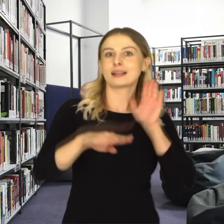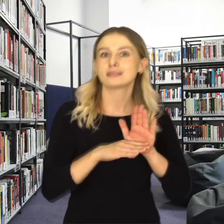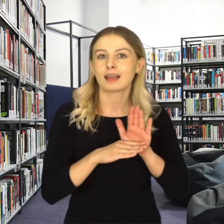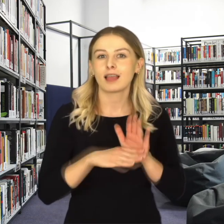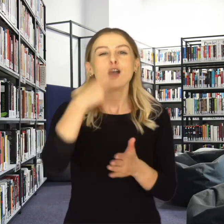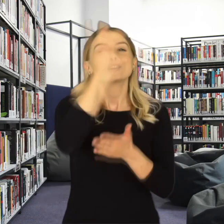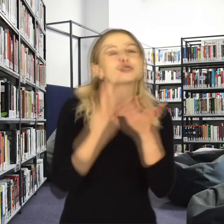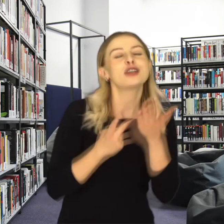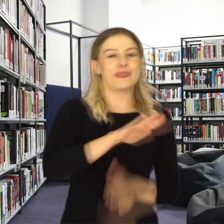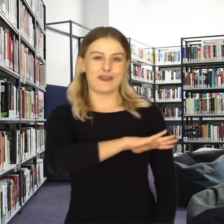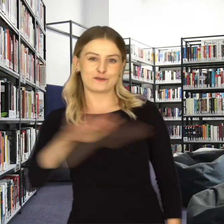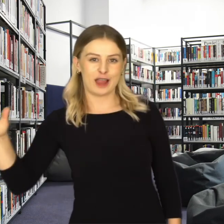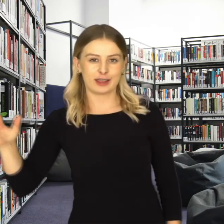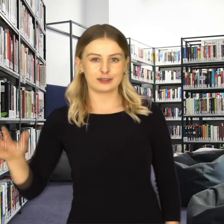Krok 5 - czytaj wszędzie!